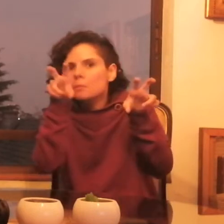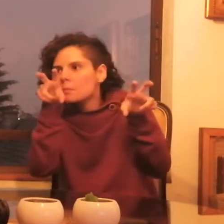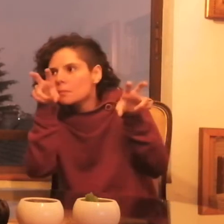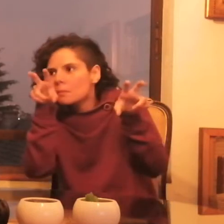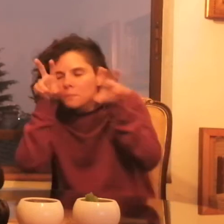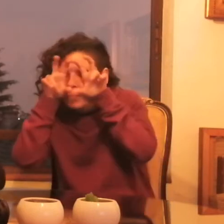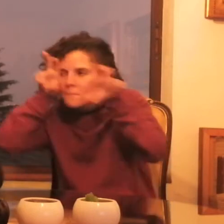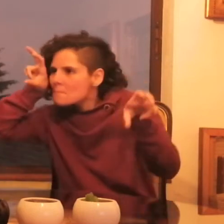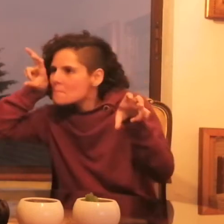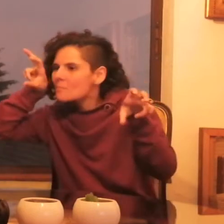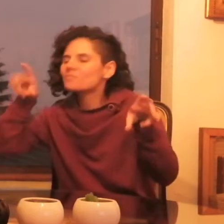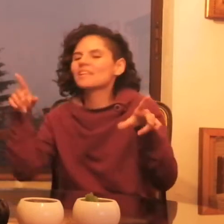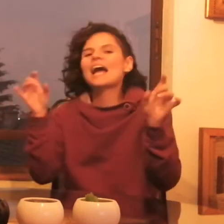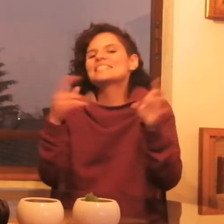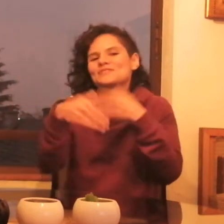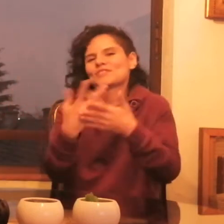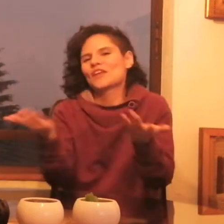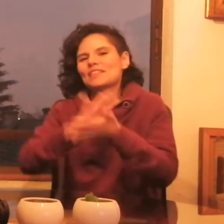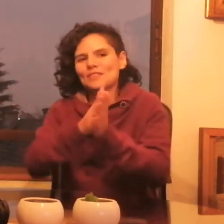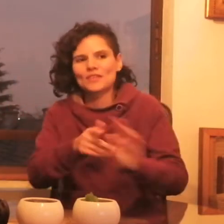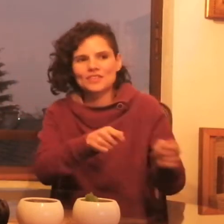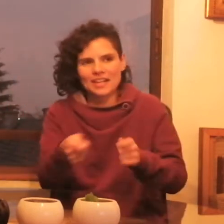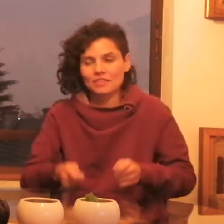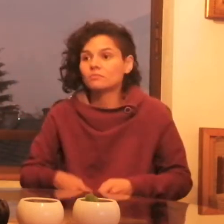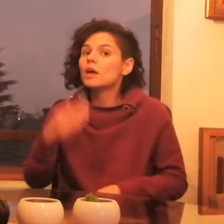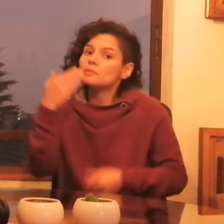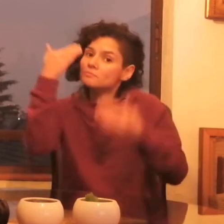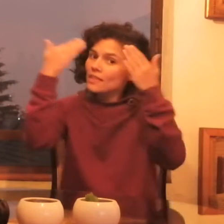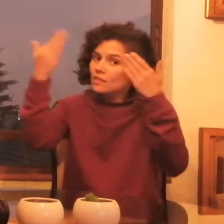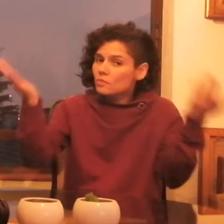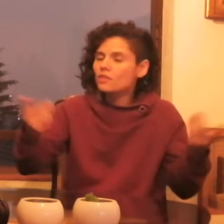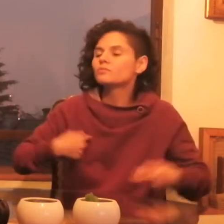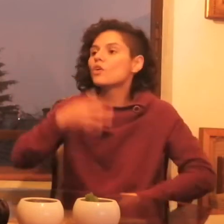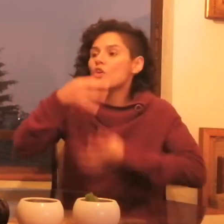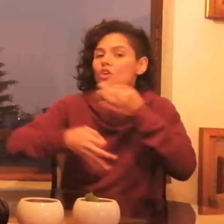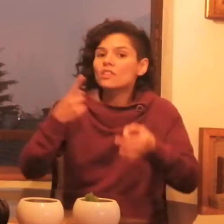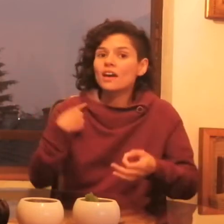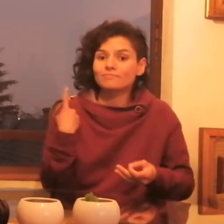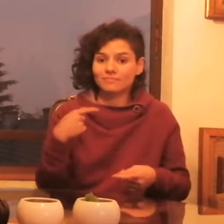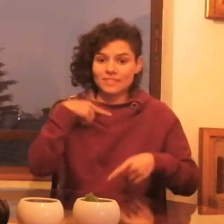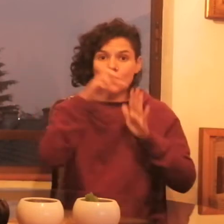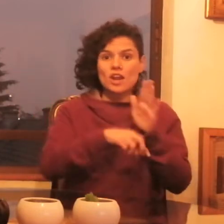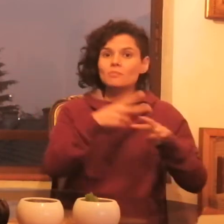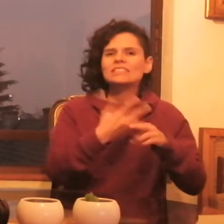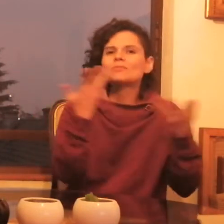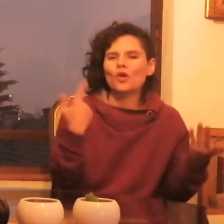así es como funcionan las cosas acá, bueno me despido yo también, les vamos a contar que este programa llegó a sus hogares gracias al financiamiento del fondo de